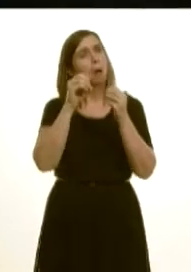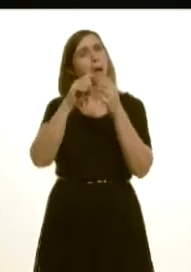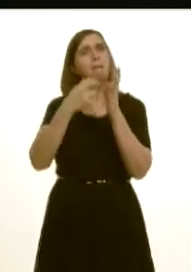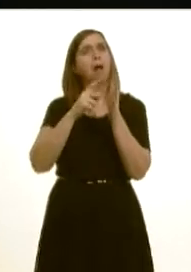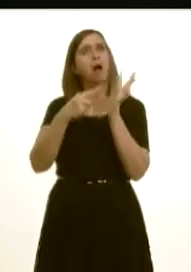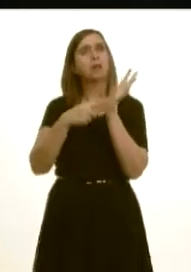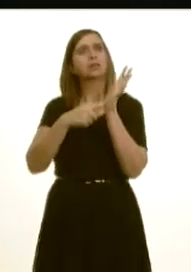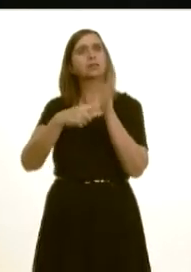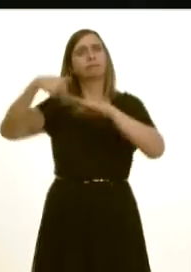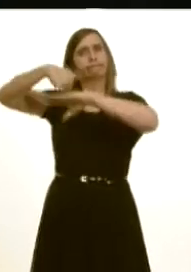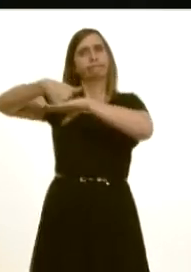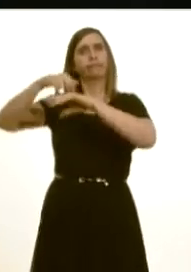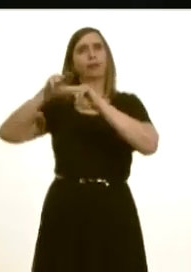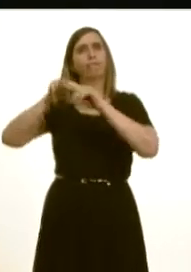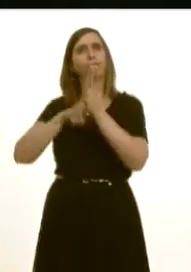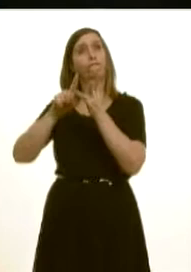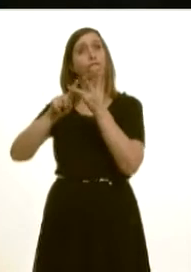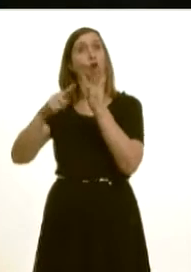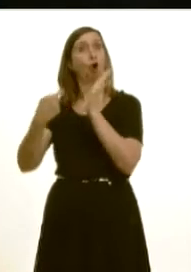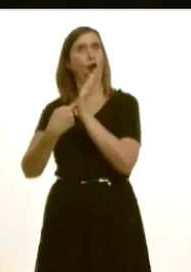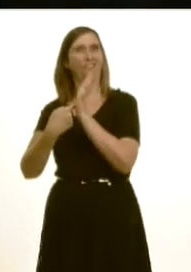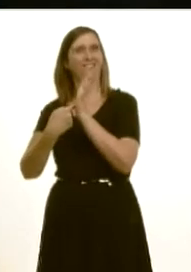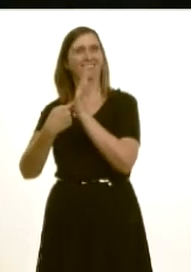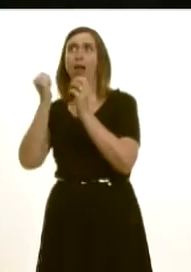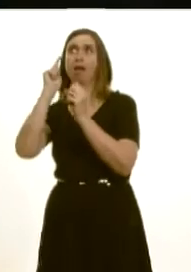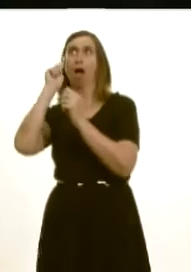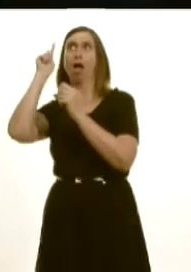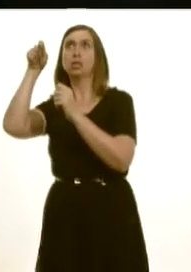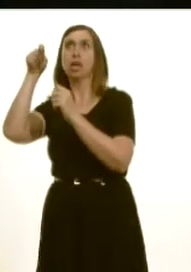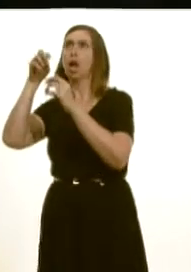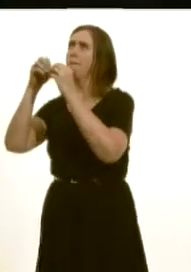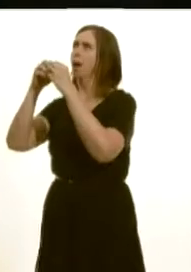being proposed by different people at different times as a solution to the Barnett formula